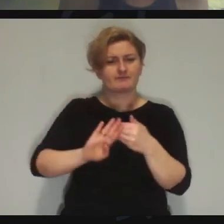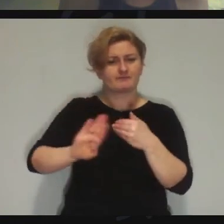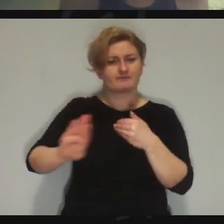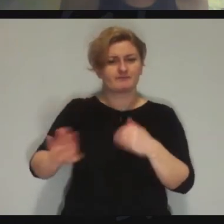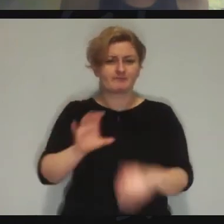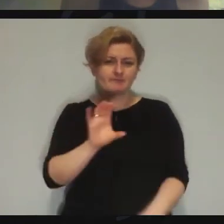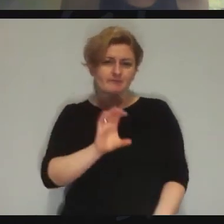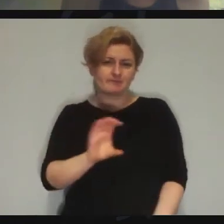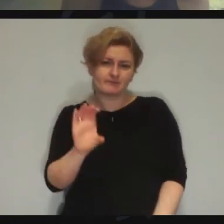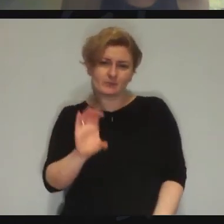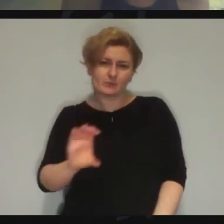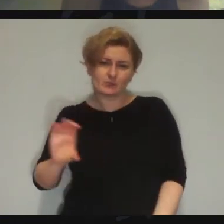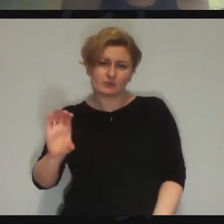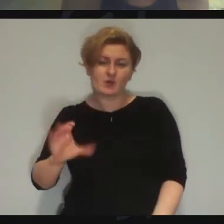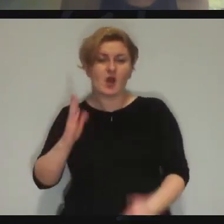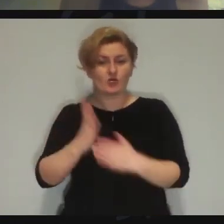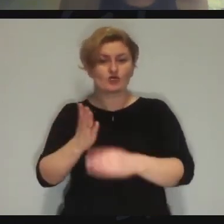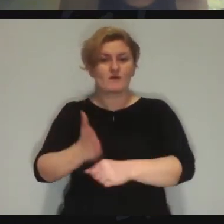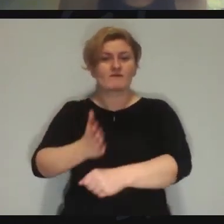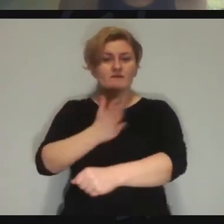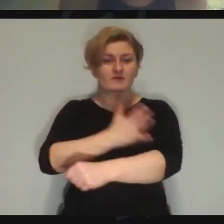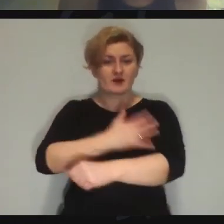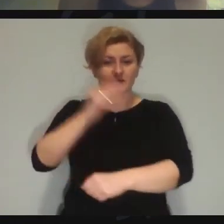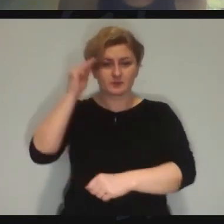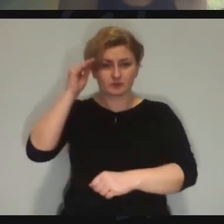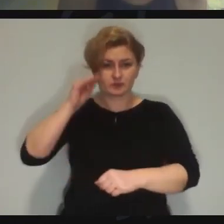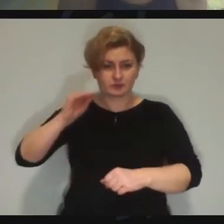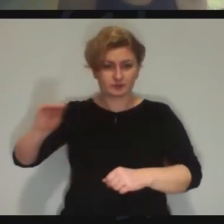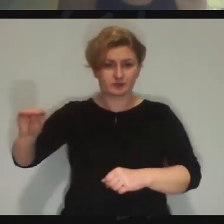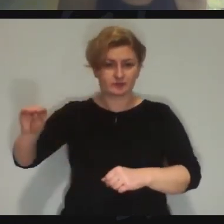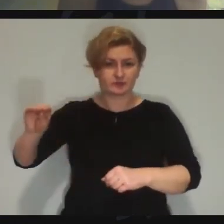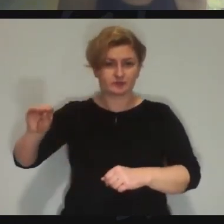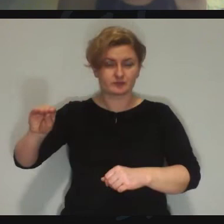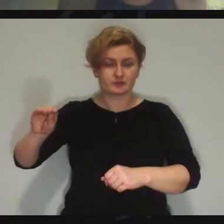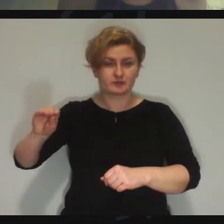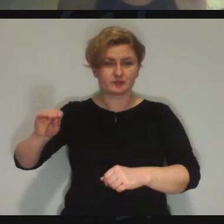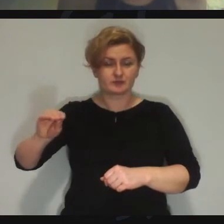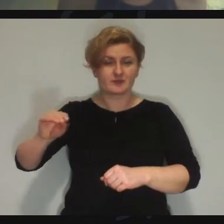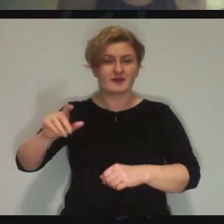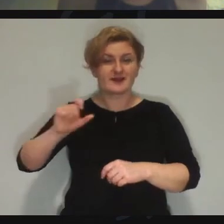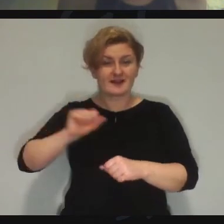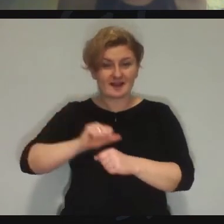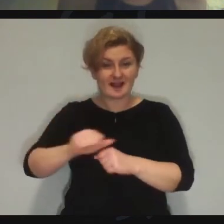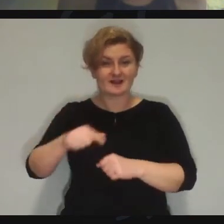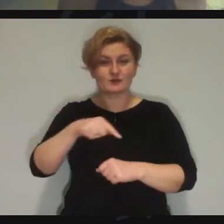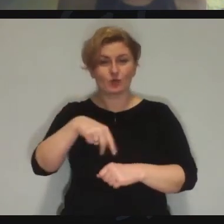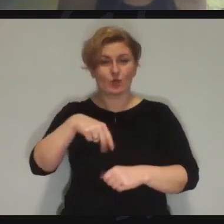oczywiście zostaje poinformowany przez chłopaków, że jest u nas w ośrodku coś takiego jak cyrk.